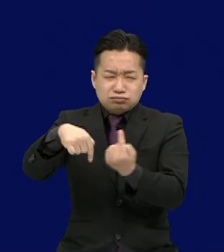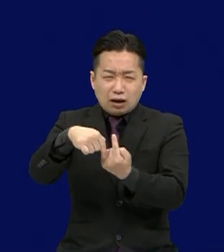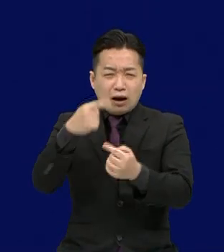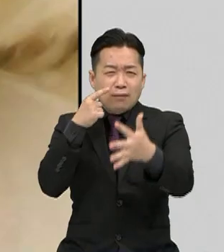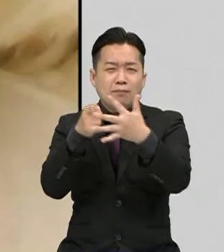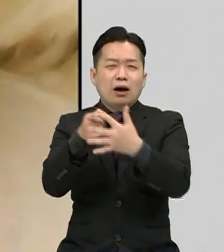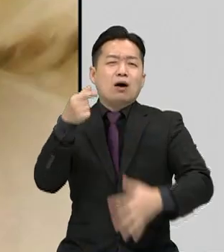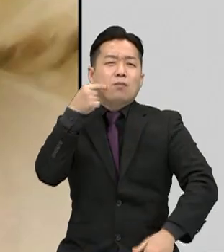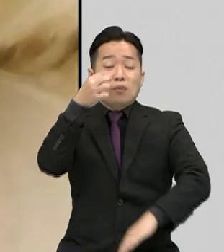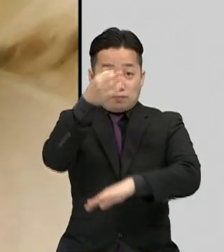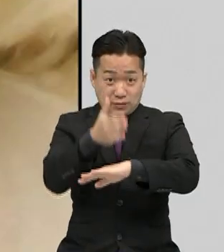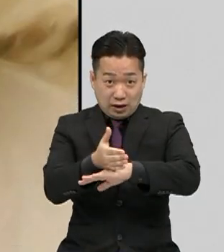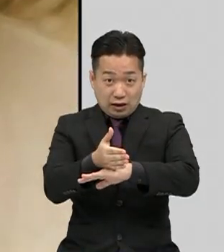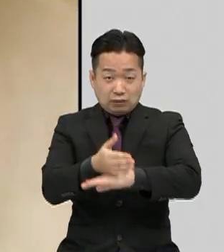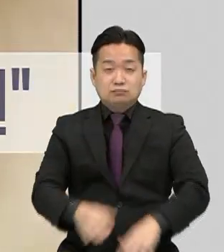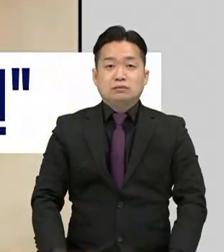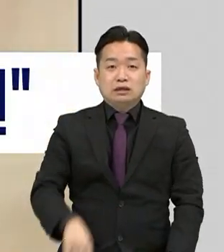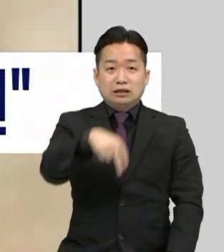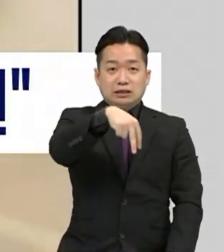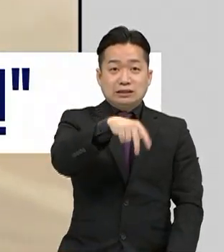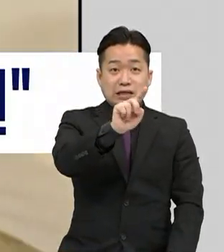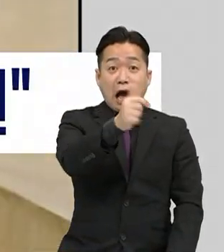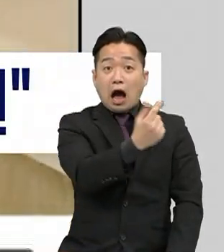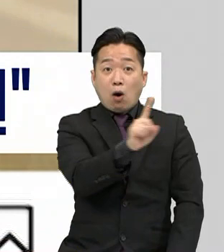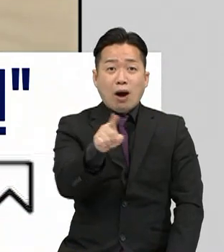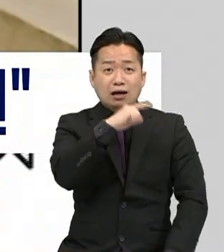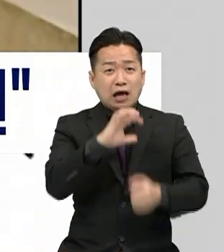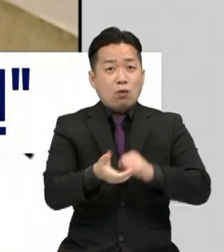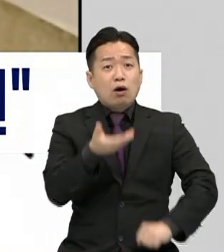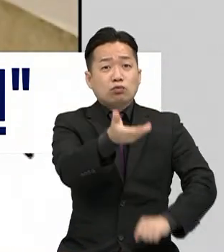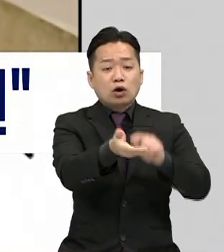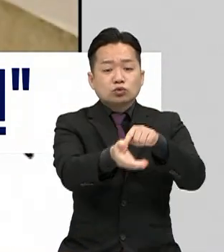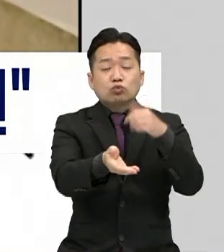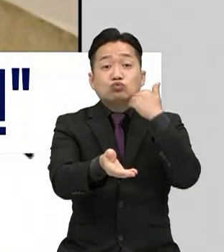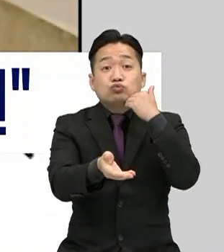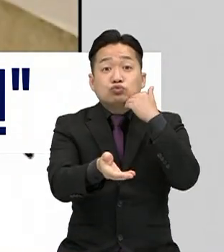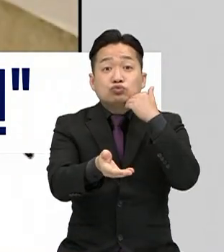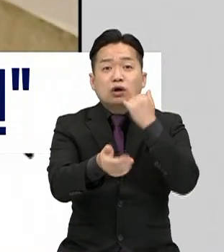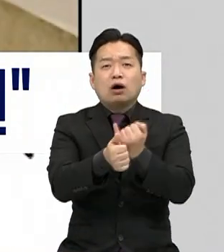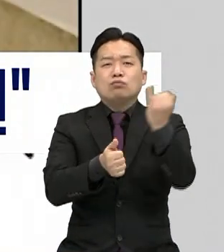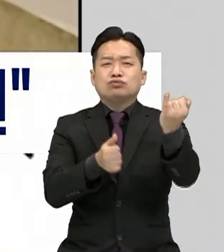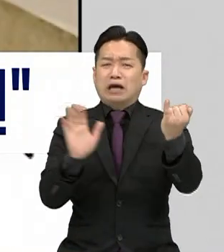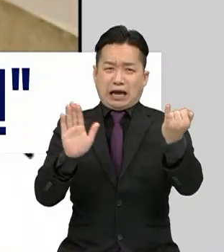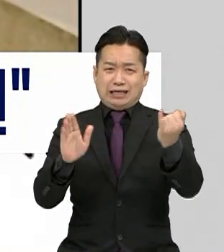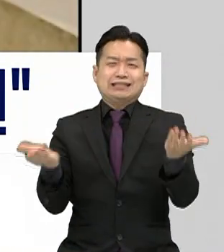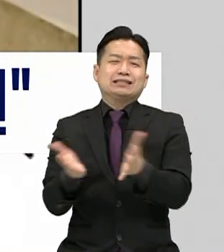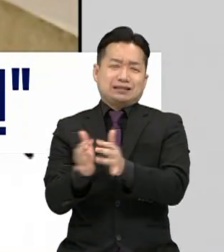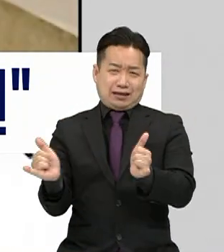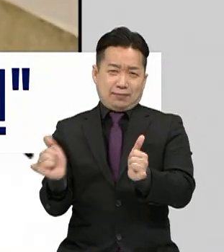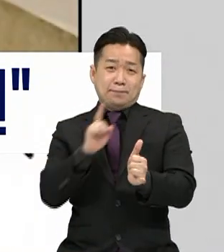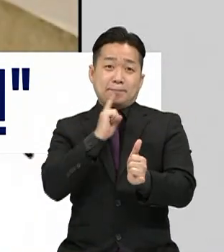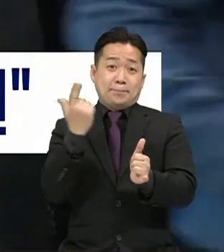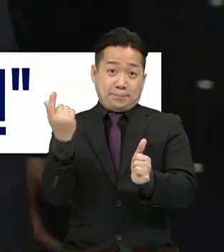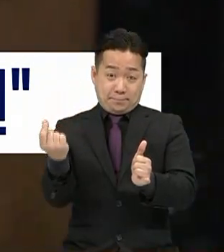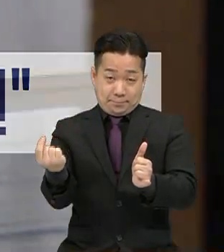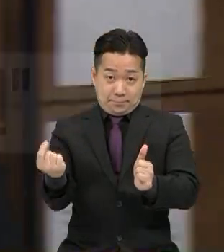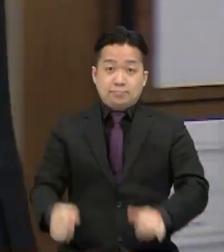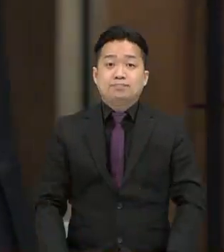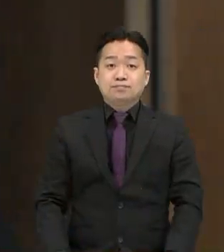사과를 건네는 손의 주인공이 누구냐는 질문에는 김건희 씨가 아니라 실무자였다고 답했는데 윤 전 총장도